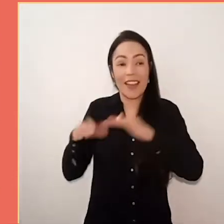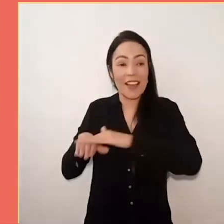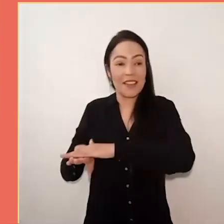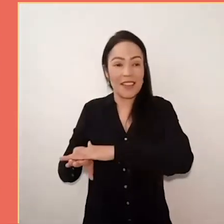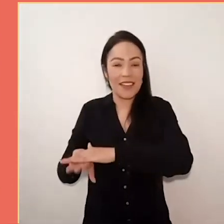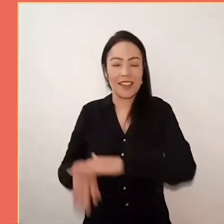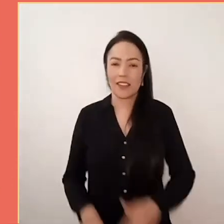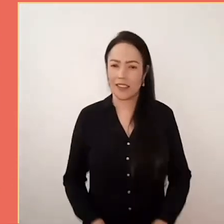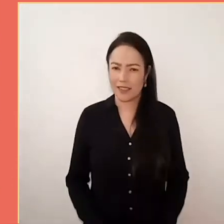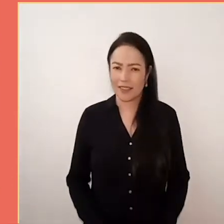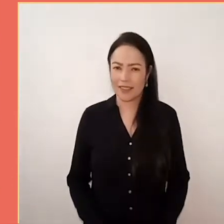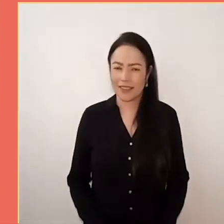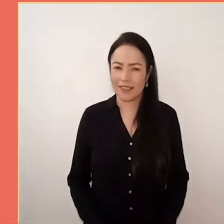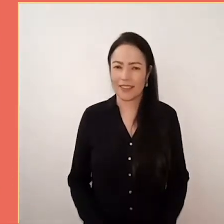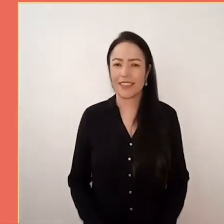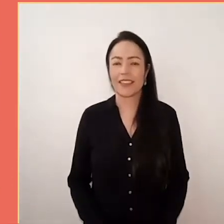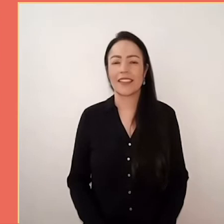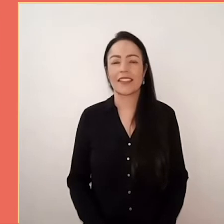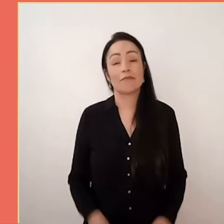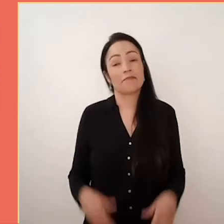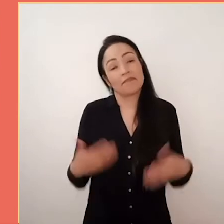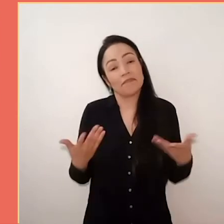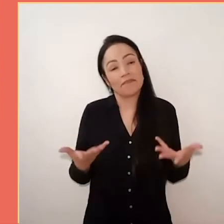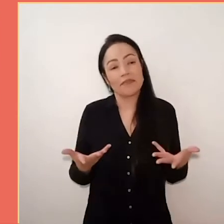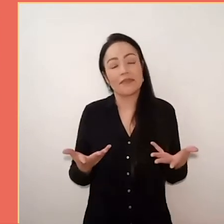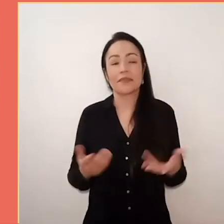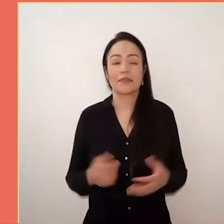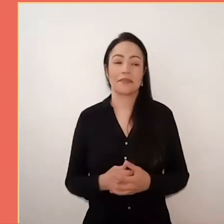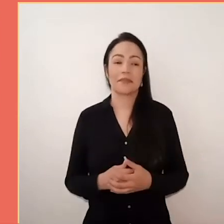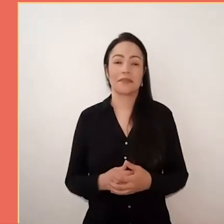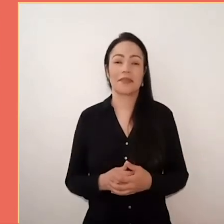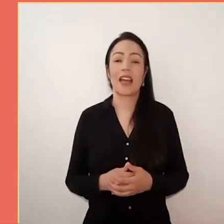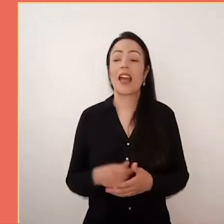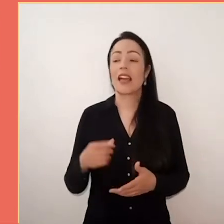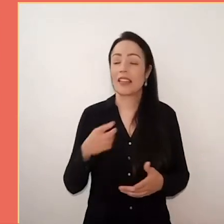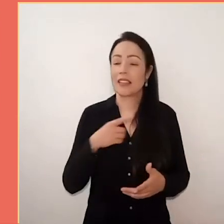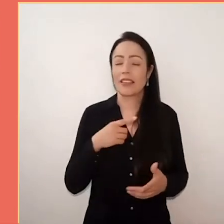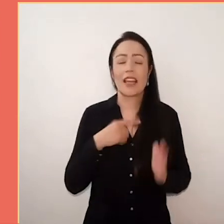Ou seja, um romance crítico